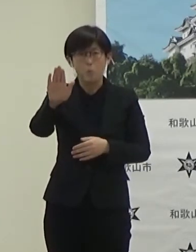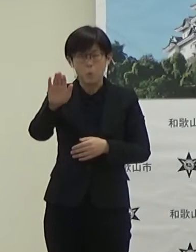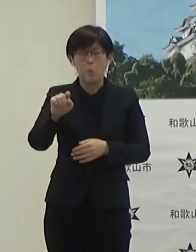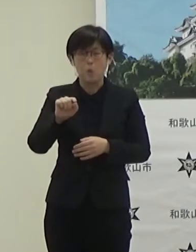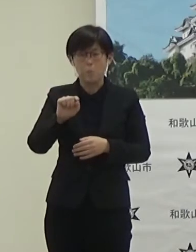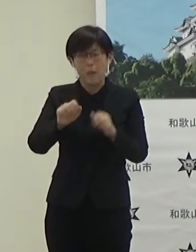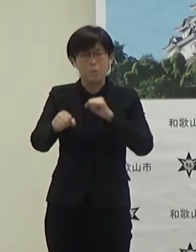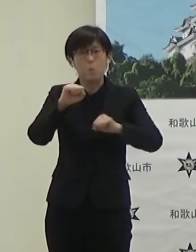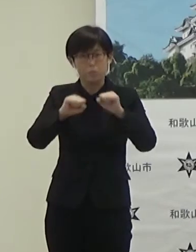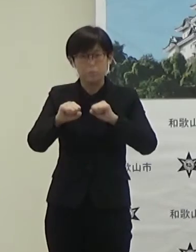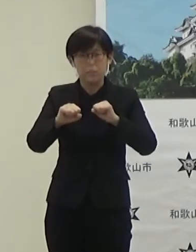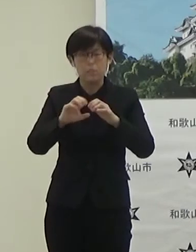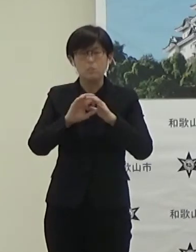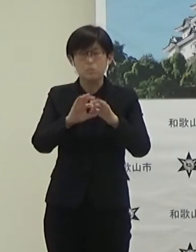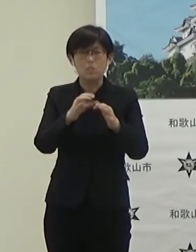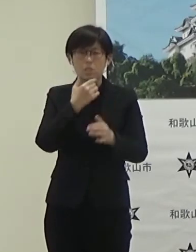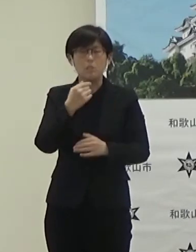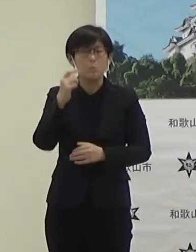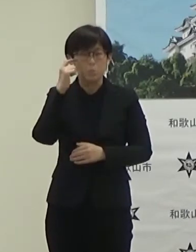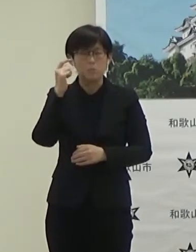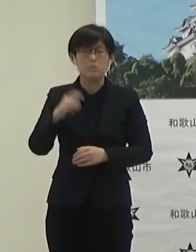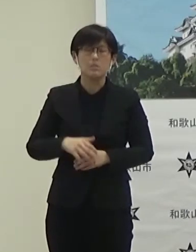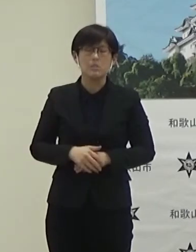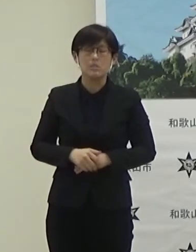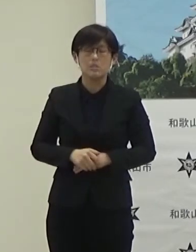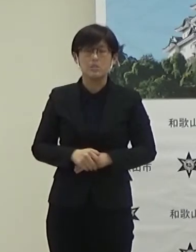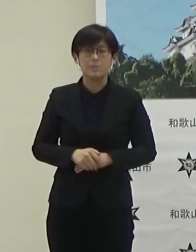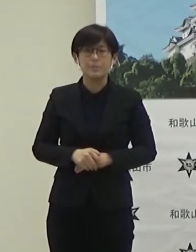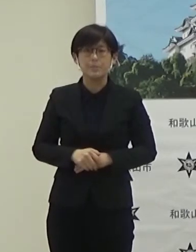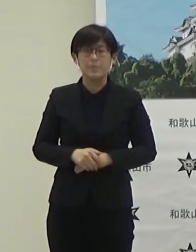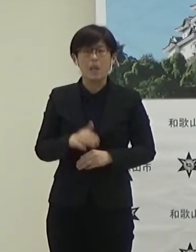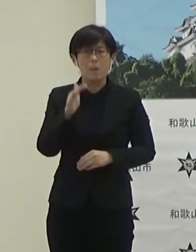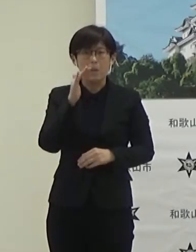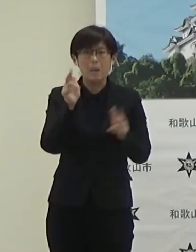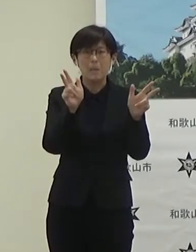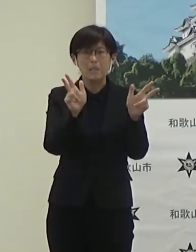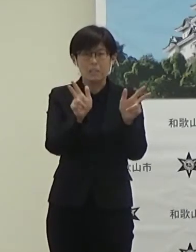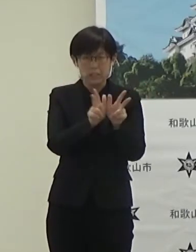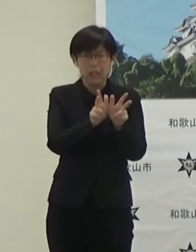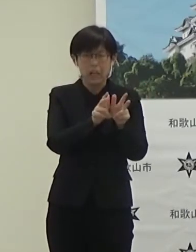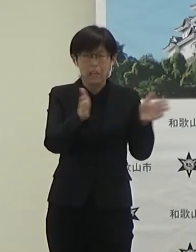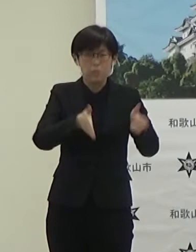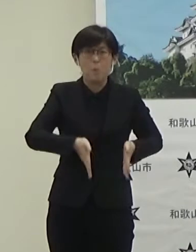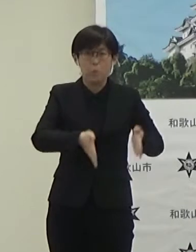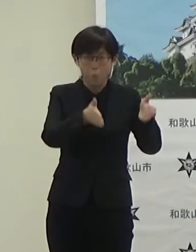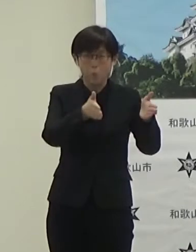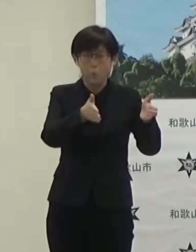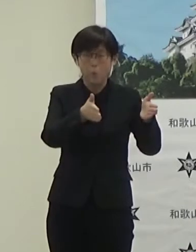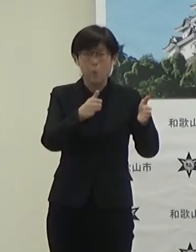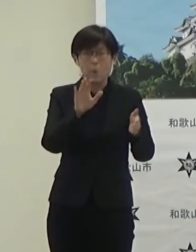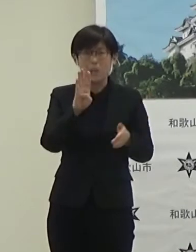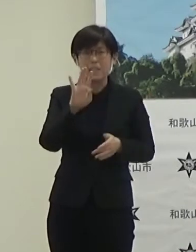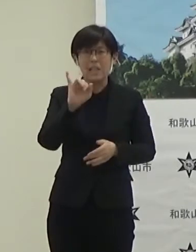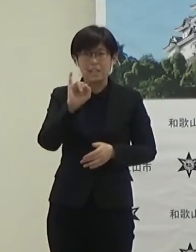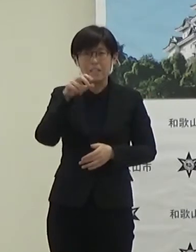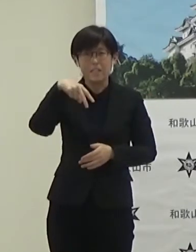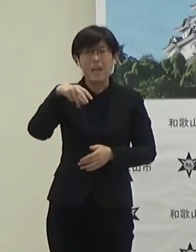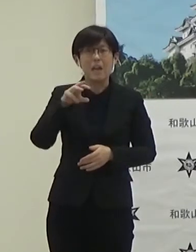この和歌山環状道路のうち特に和歌山環状北道路。京奈和と第二阪和を結ぶところ